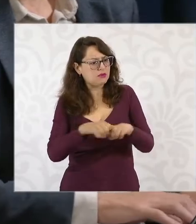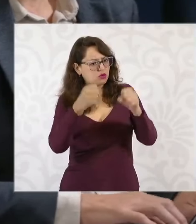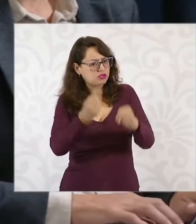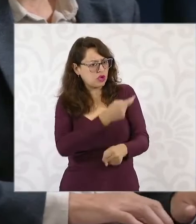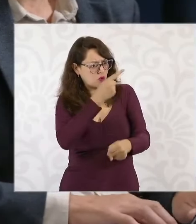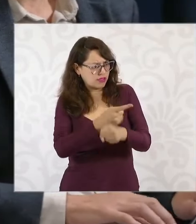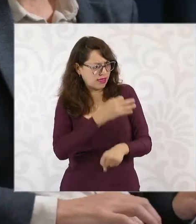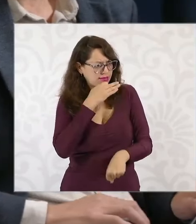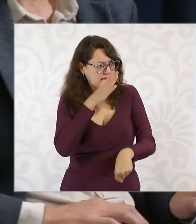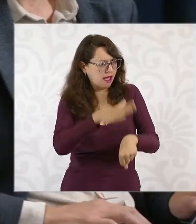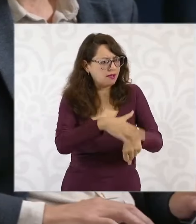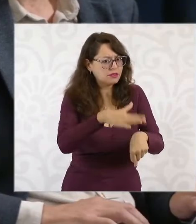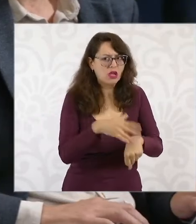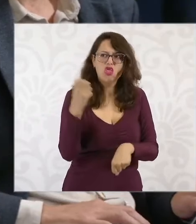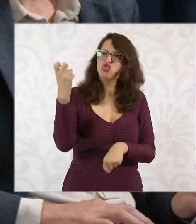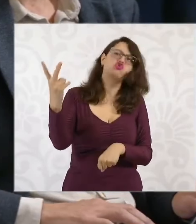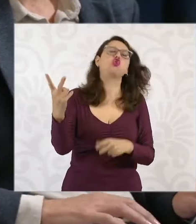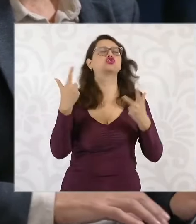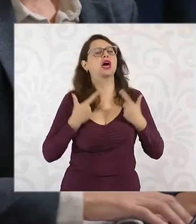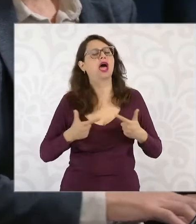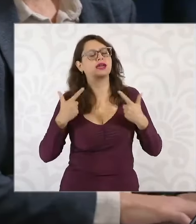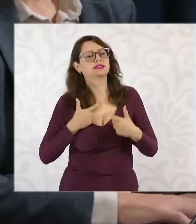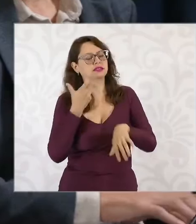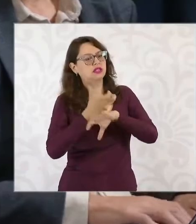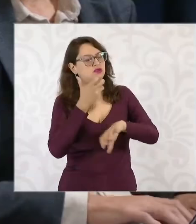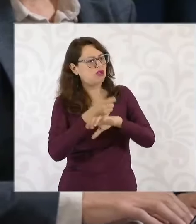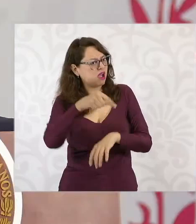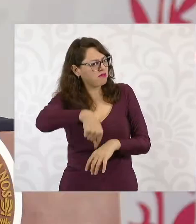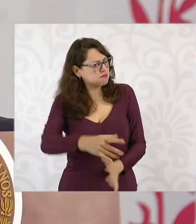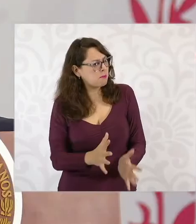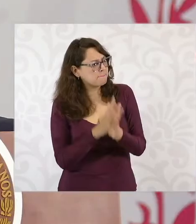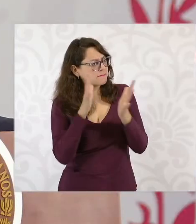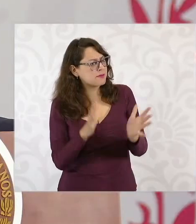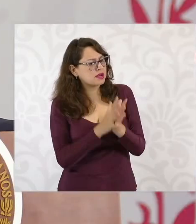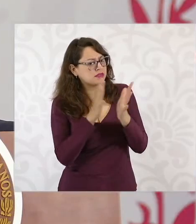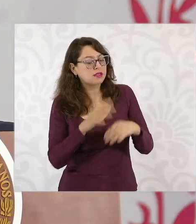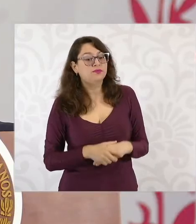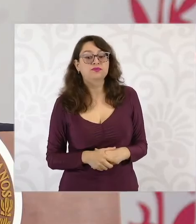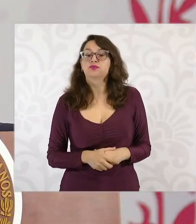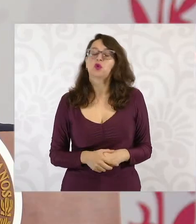enterado de la participación de estos dos agentes estadounidenses en México. No estábamos enterados,